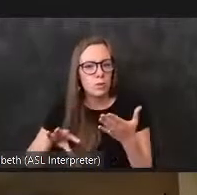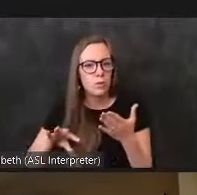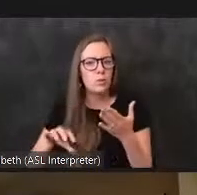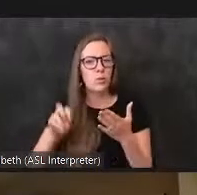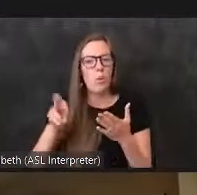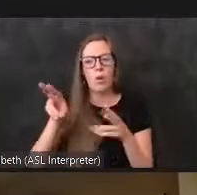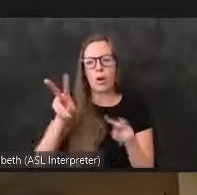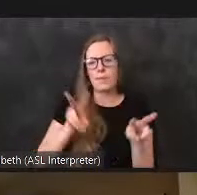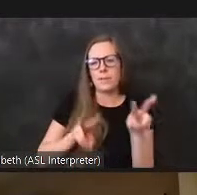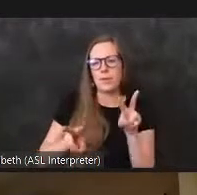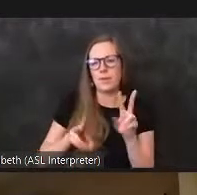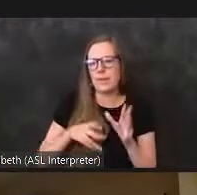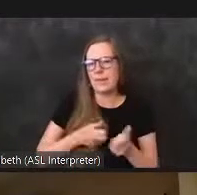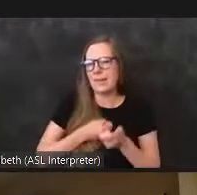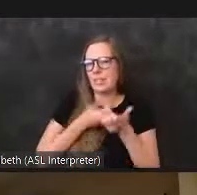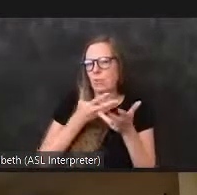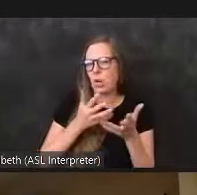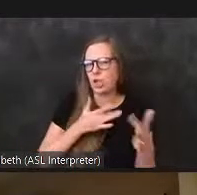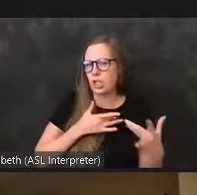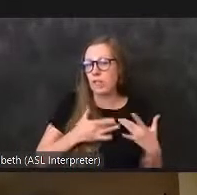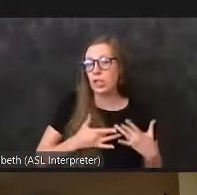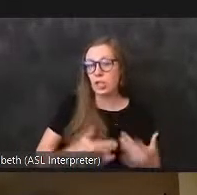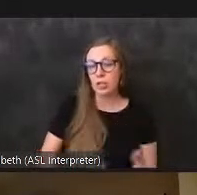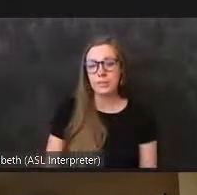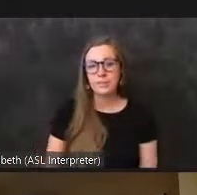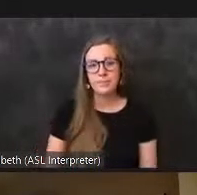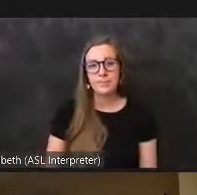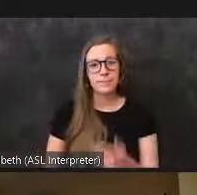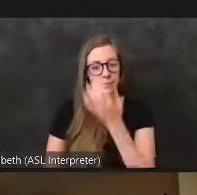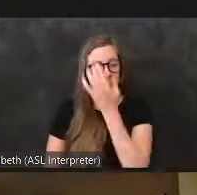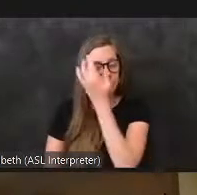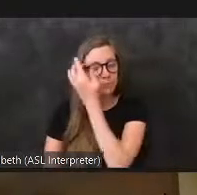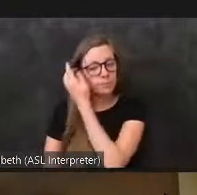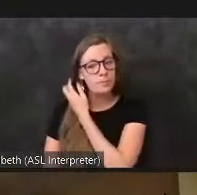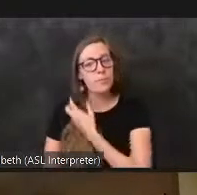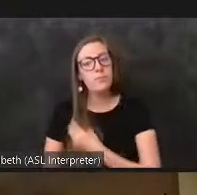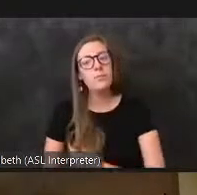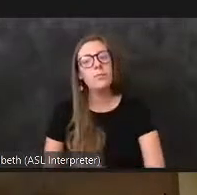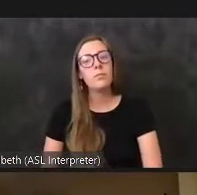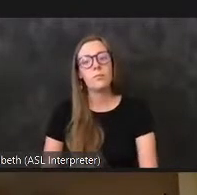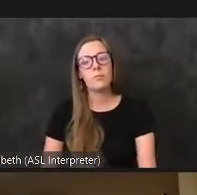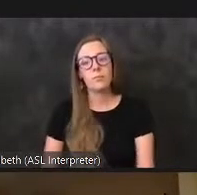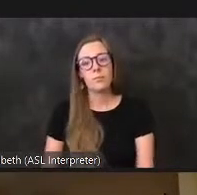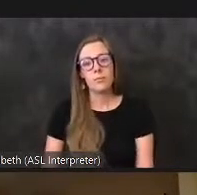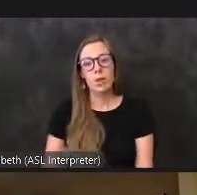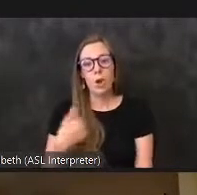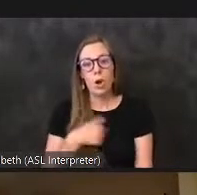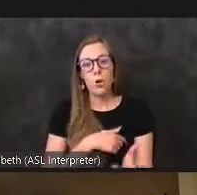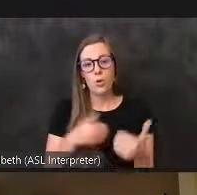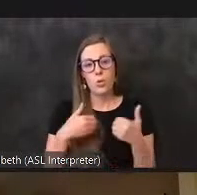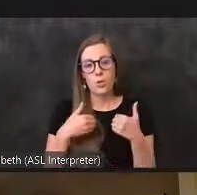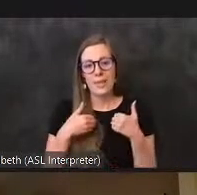Observa usar expresiones de observan expresiones de preocupación el condado y a través del